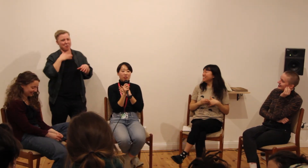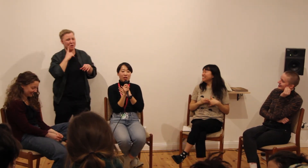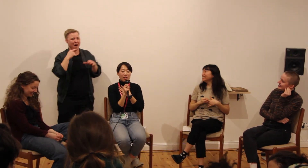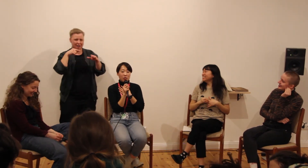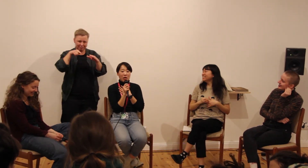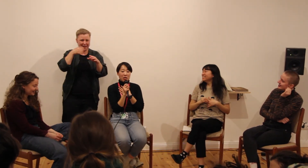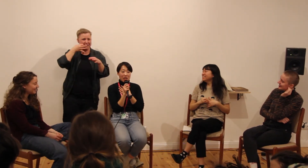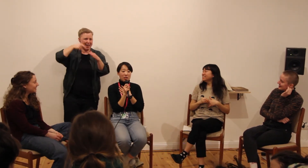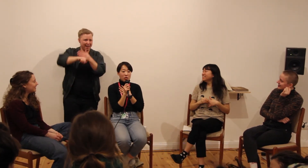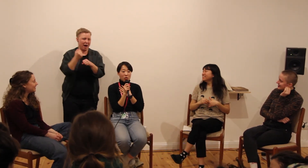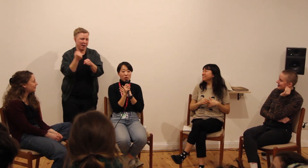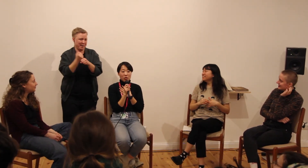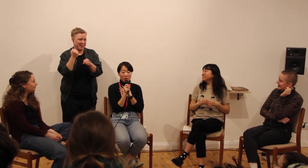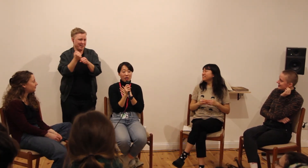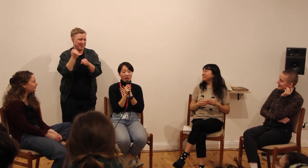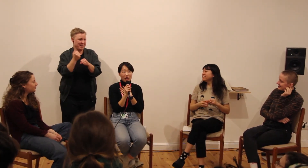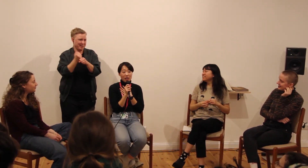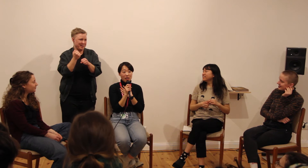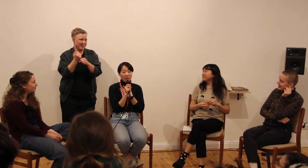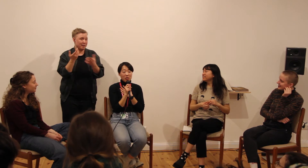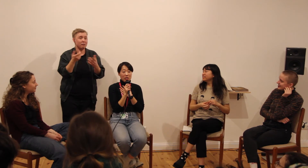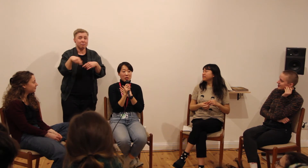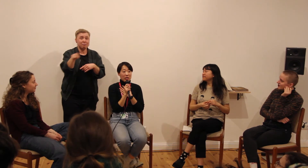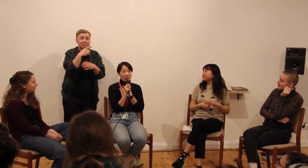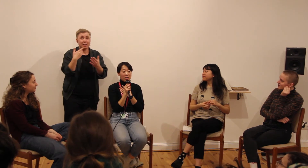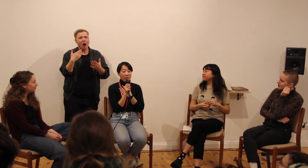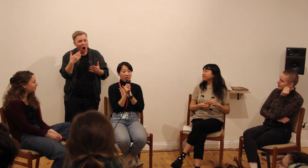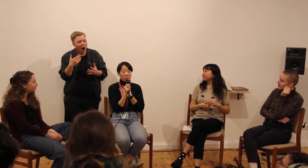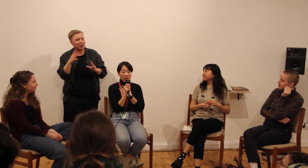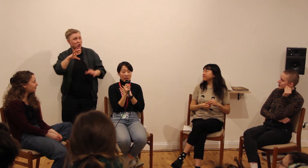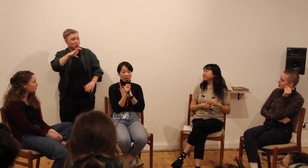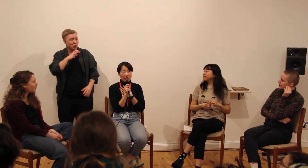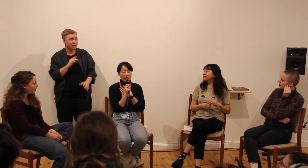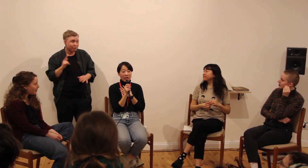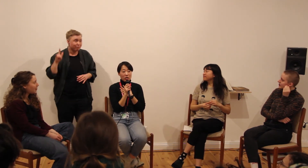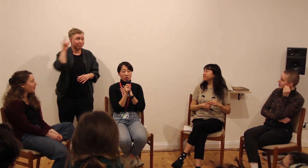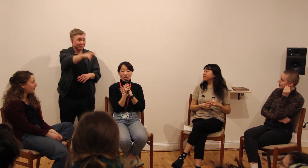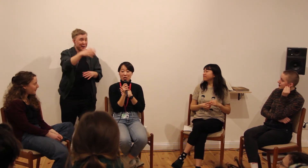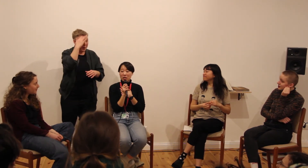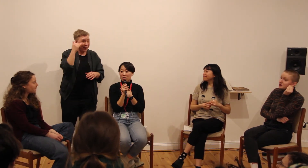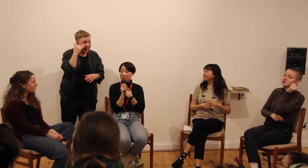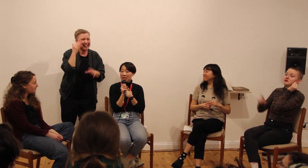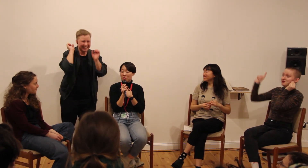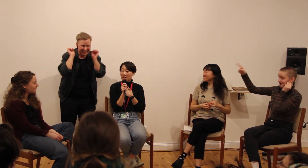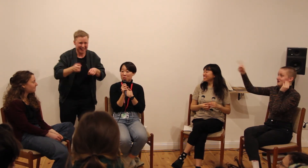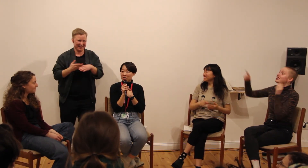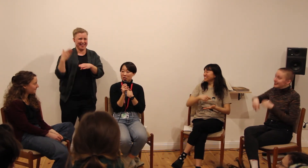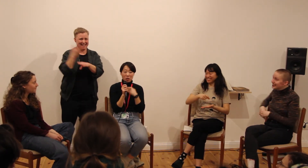Also wenn ihr die Chance habt und in Korea seid, besucht doch bitte das Café Fritz, dort werdet ihr ihn sofort erkennen.